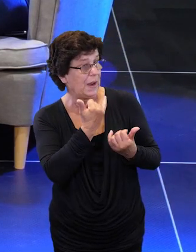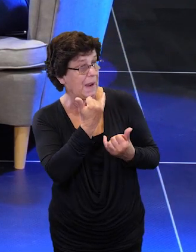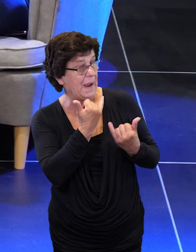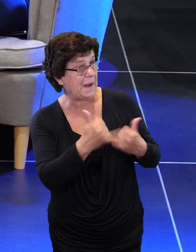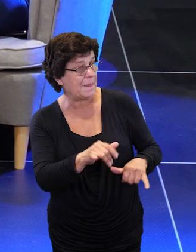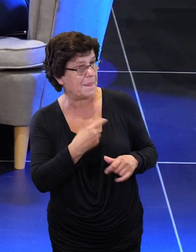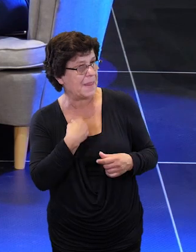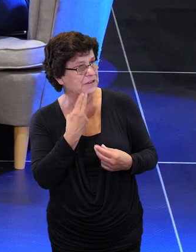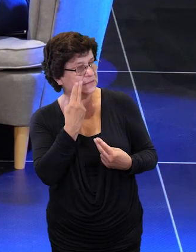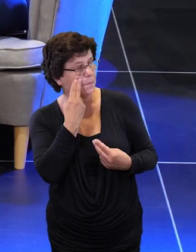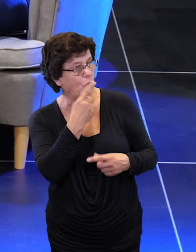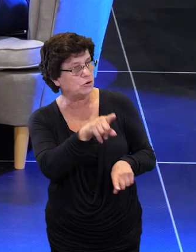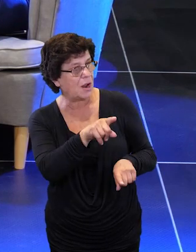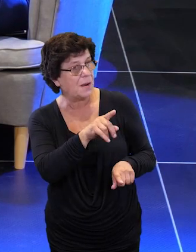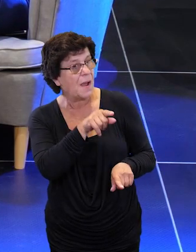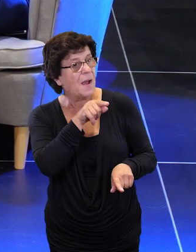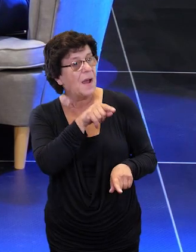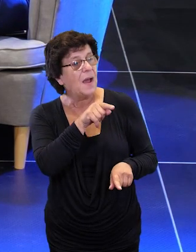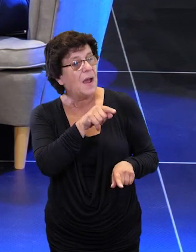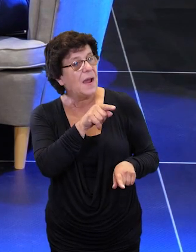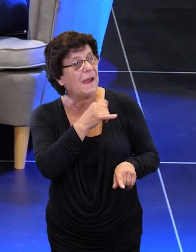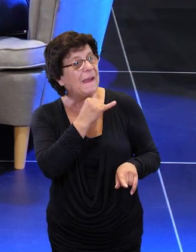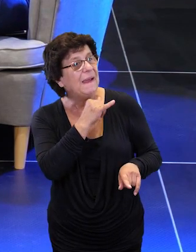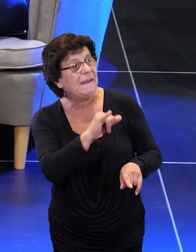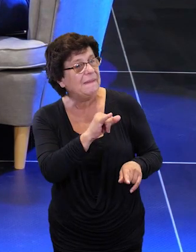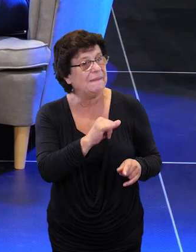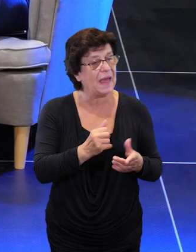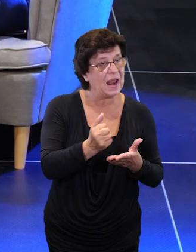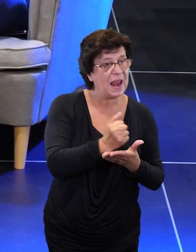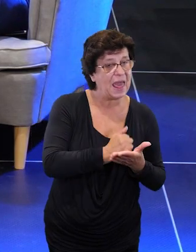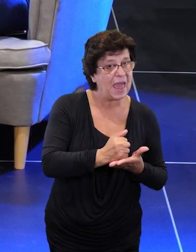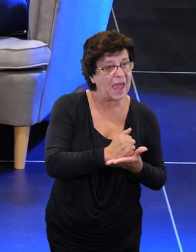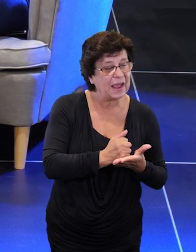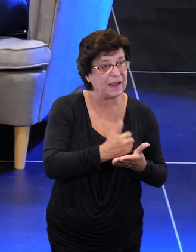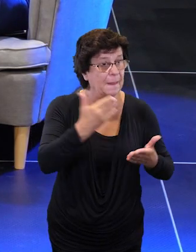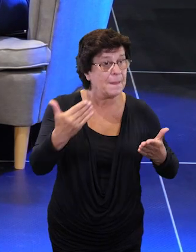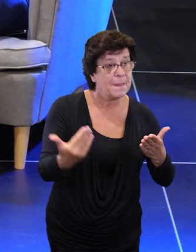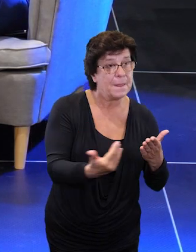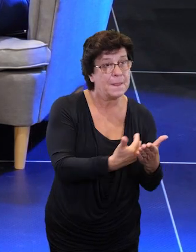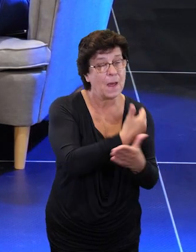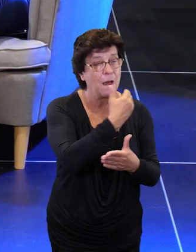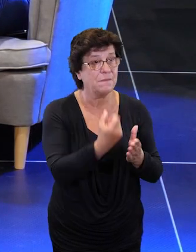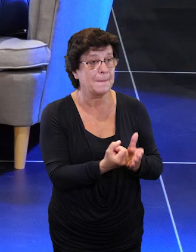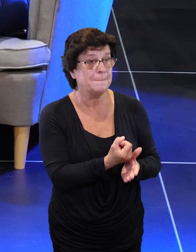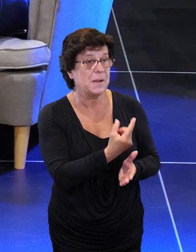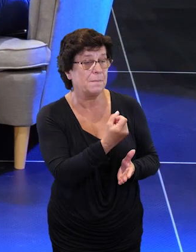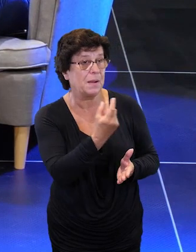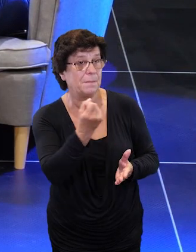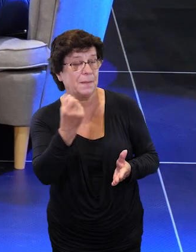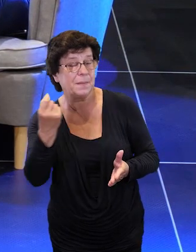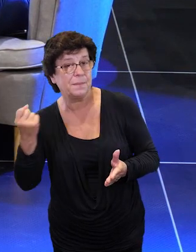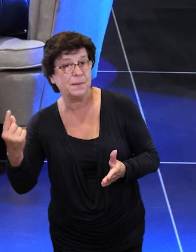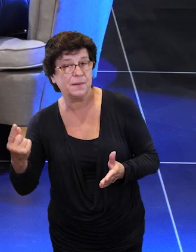i też stosuje inne leki, nowej generacji" i tak dalej. Dlatego stąd też moje pytanie.